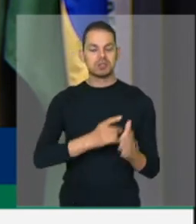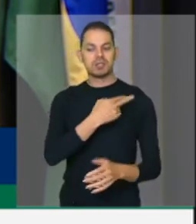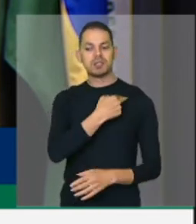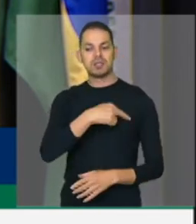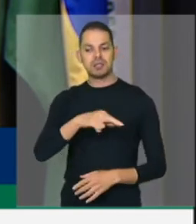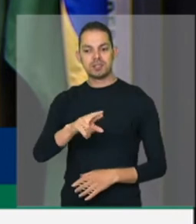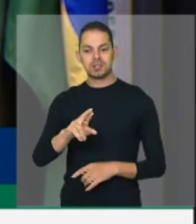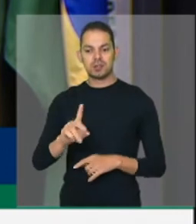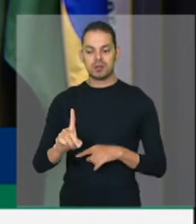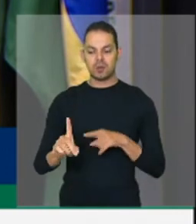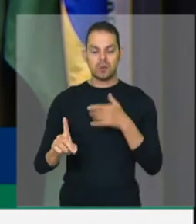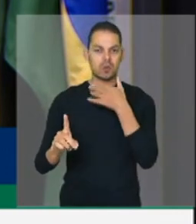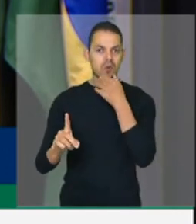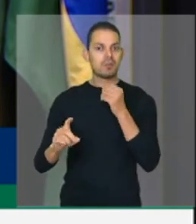RELIGIÃO QUE MUITO AJUDOU ALI